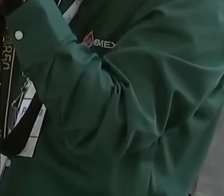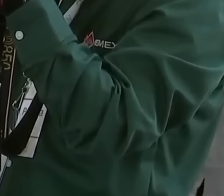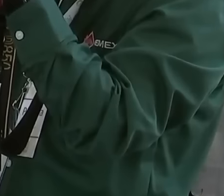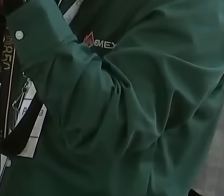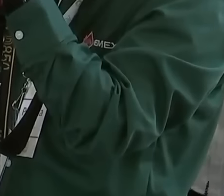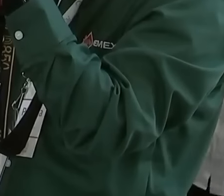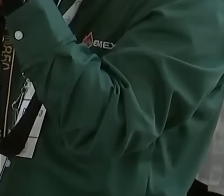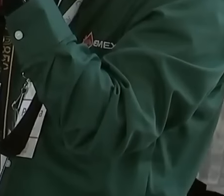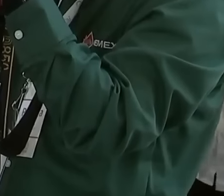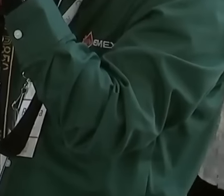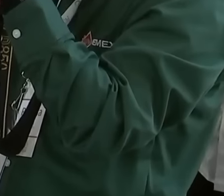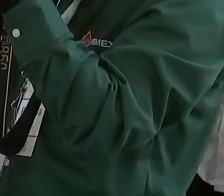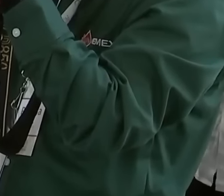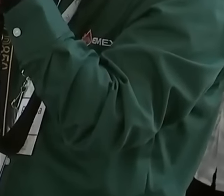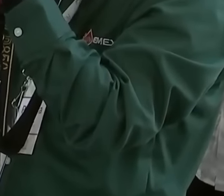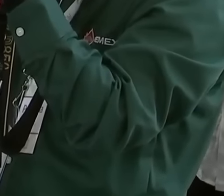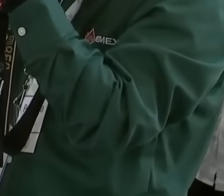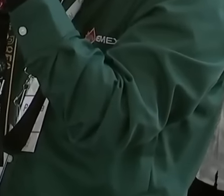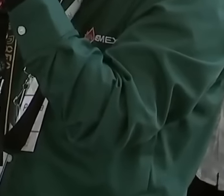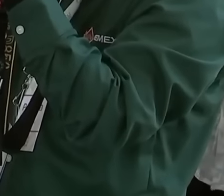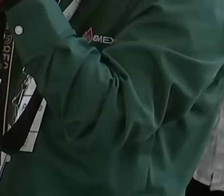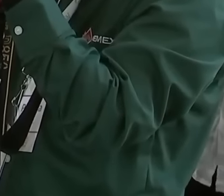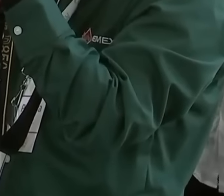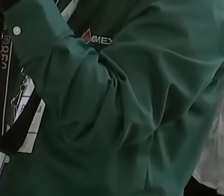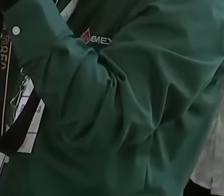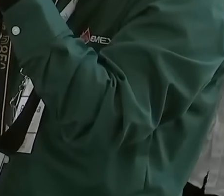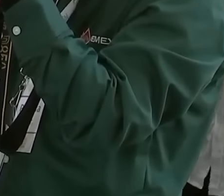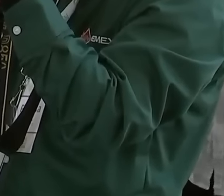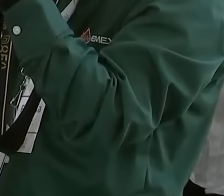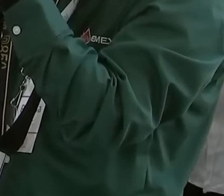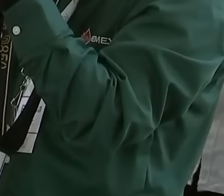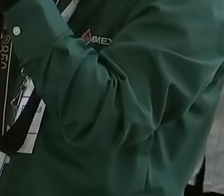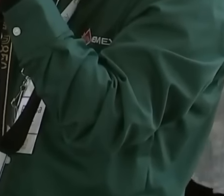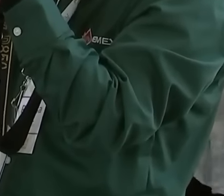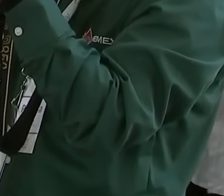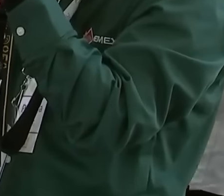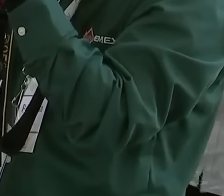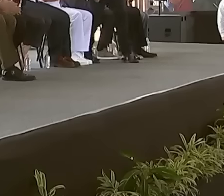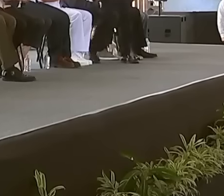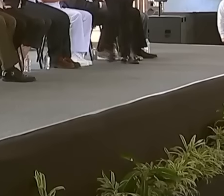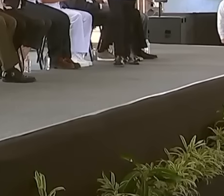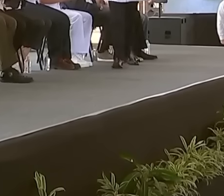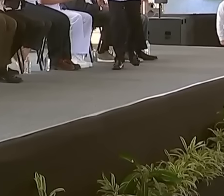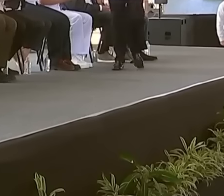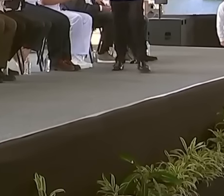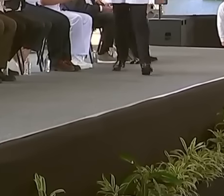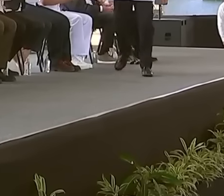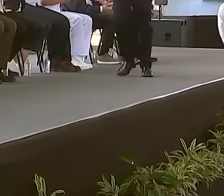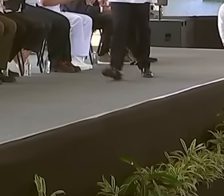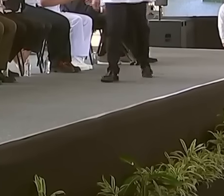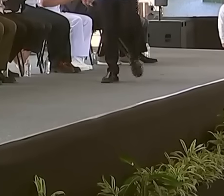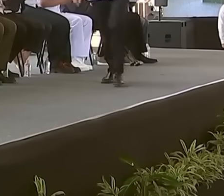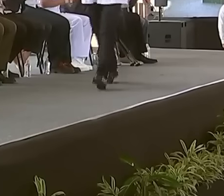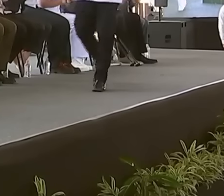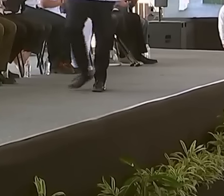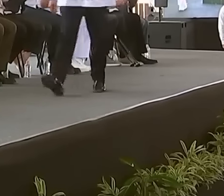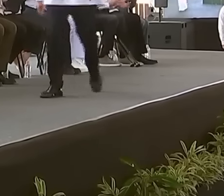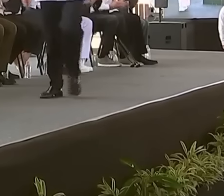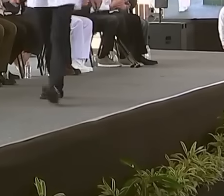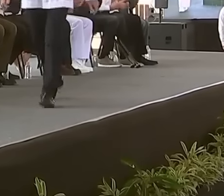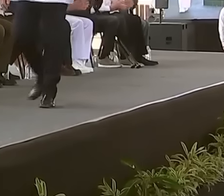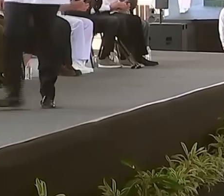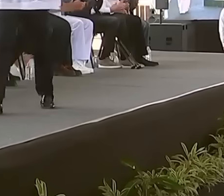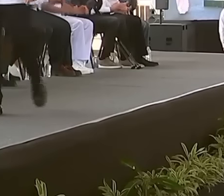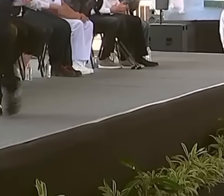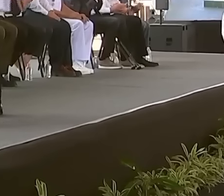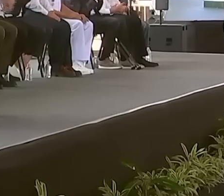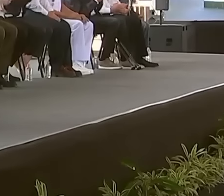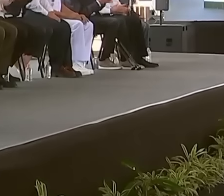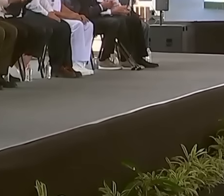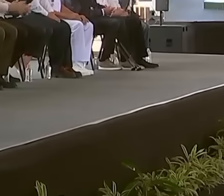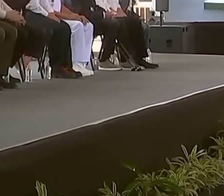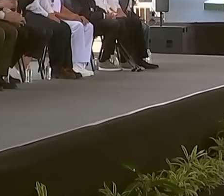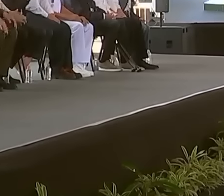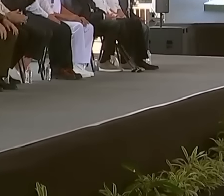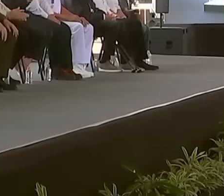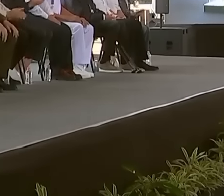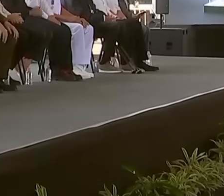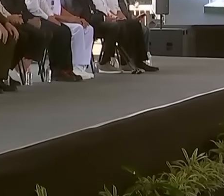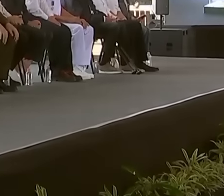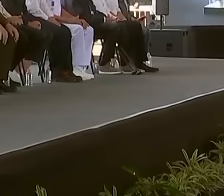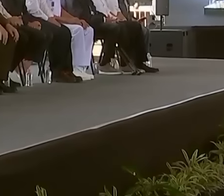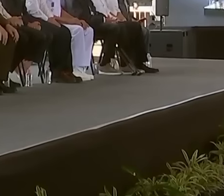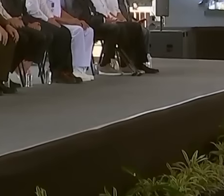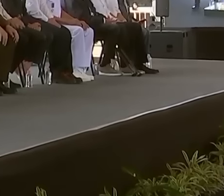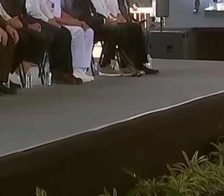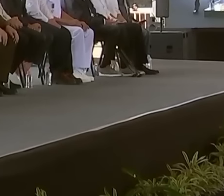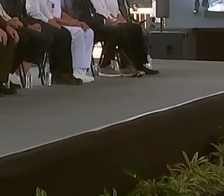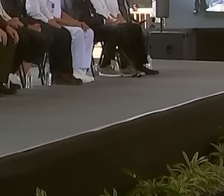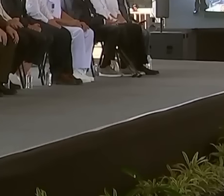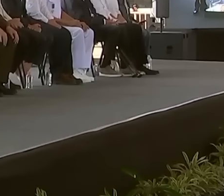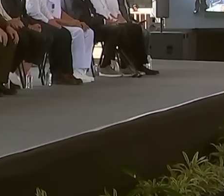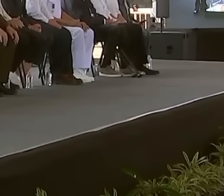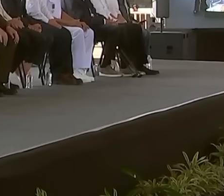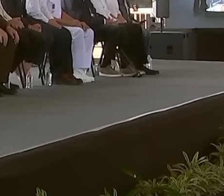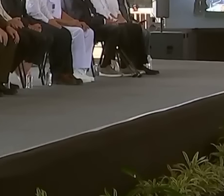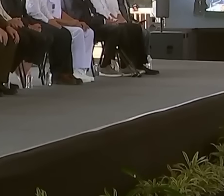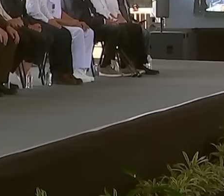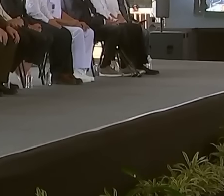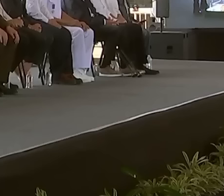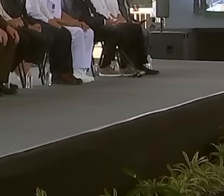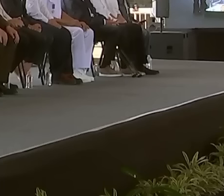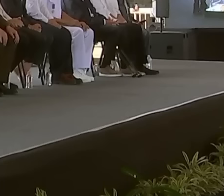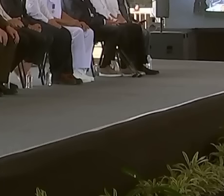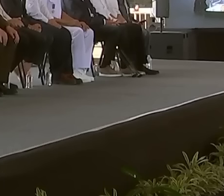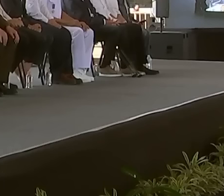del director general de Petróleos Mexicanos, Víctor Rodríguez Padilla.